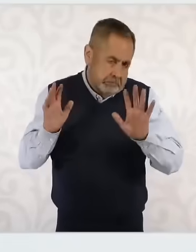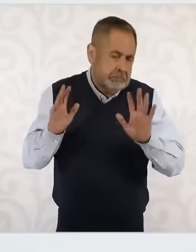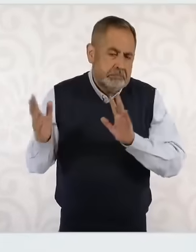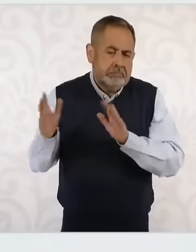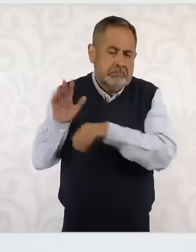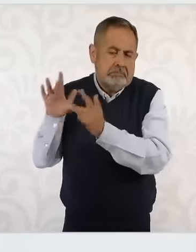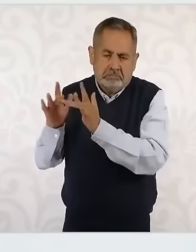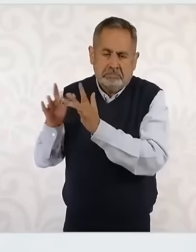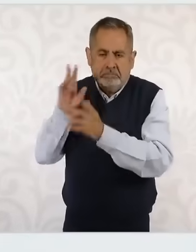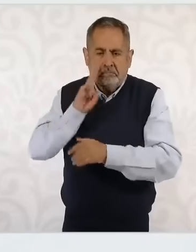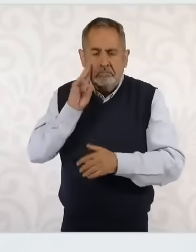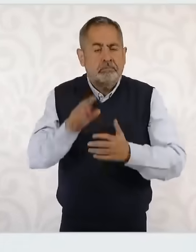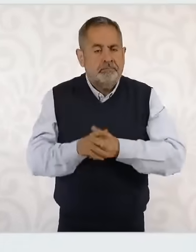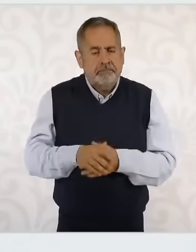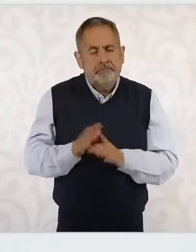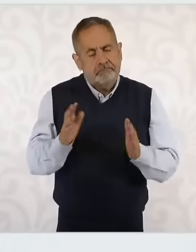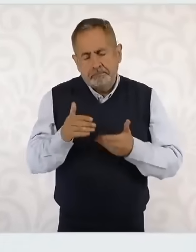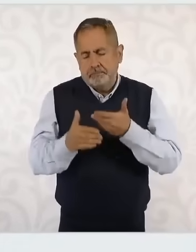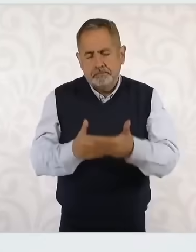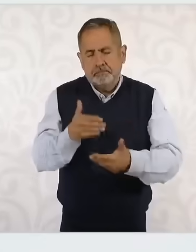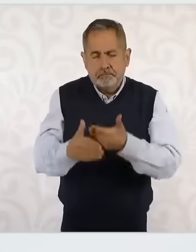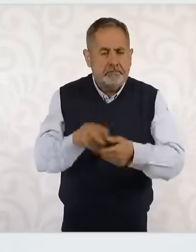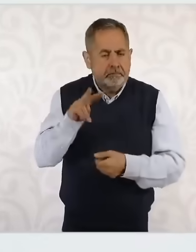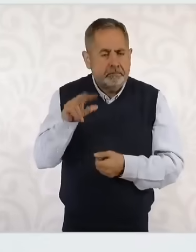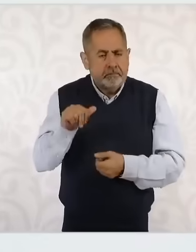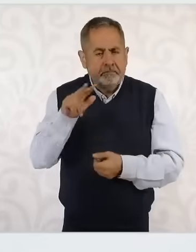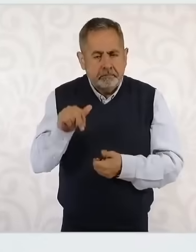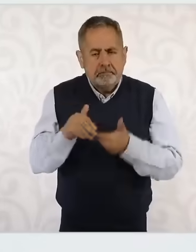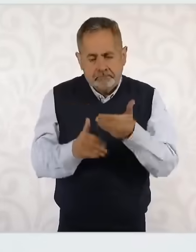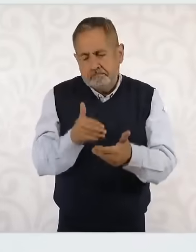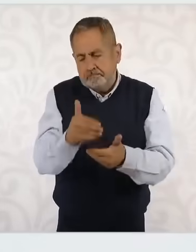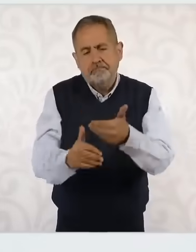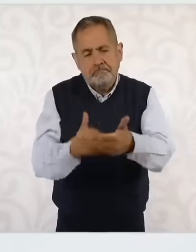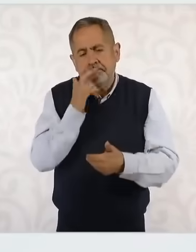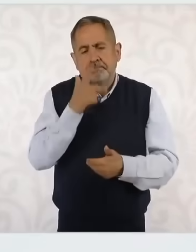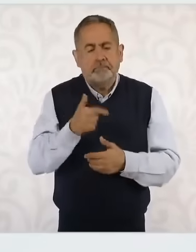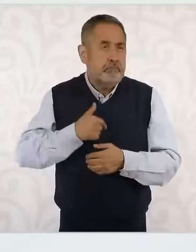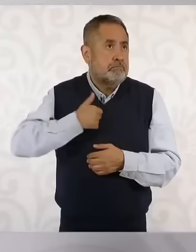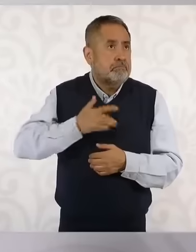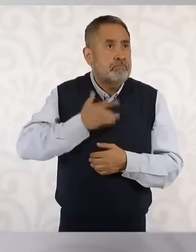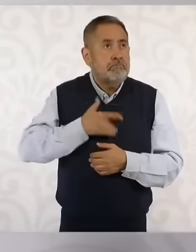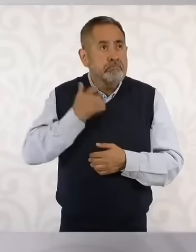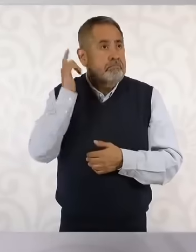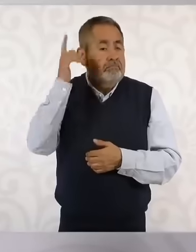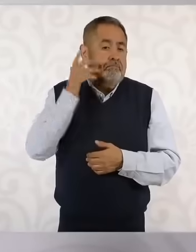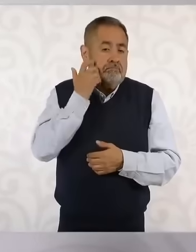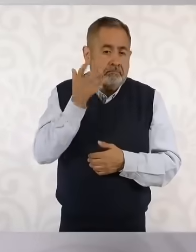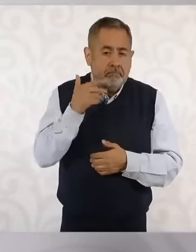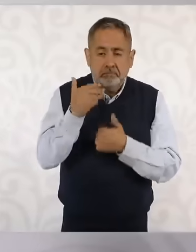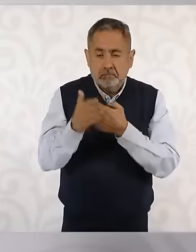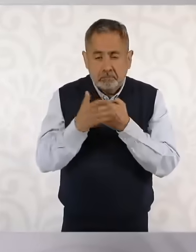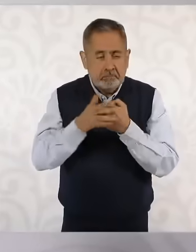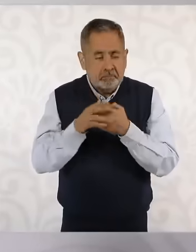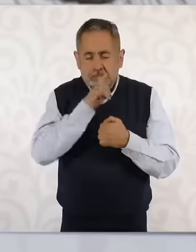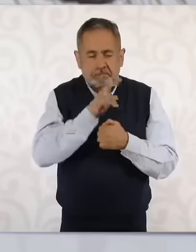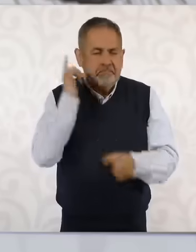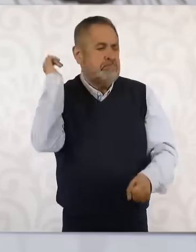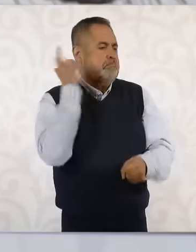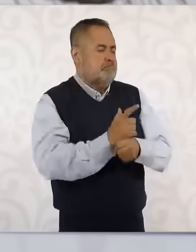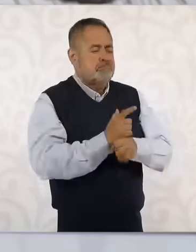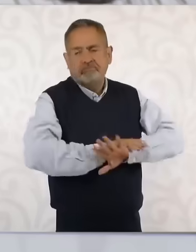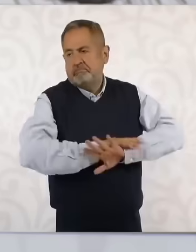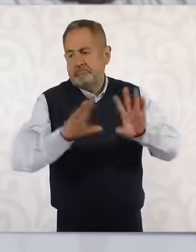vamos eh avanzando y yo espero que pues podamos llegar pronto a la verdad y a la justicia. Sería